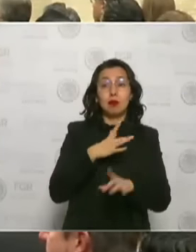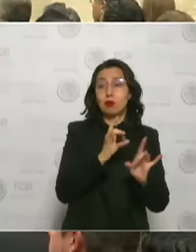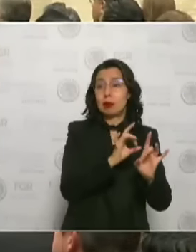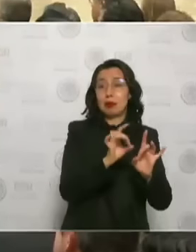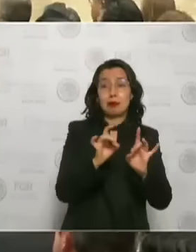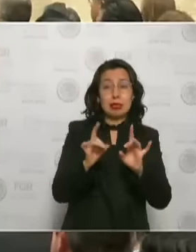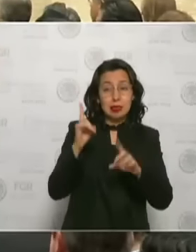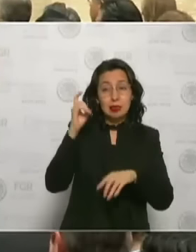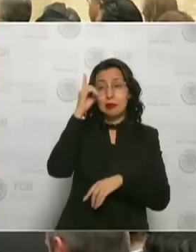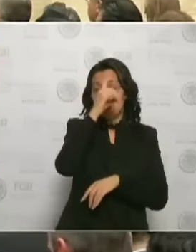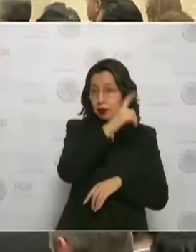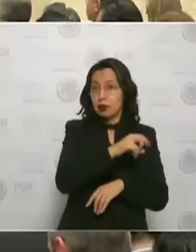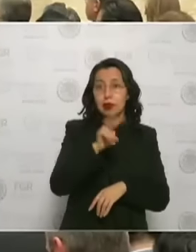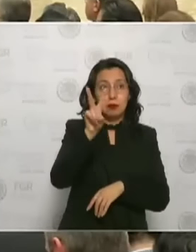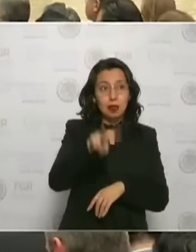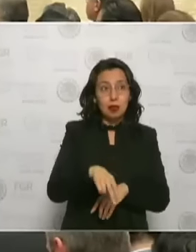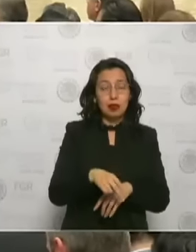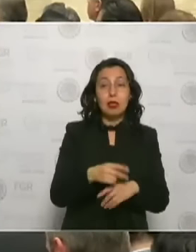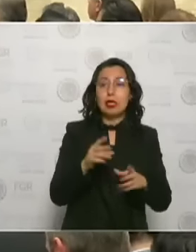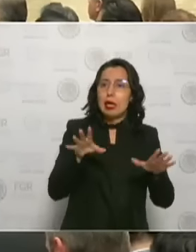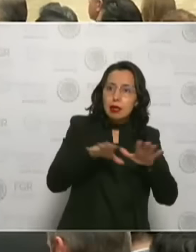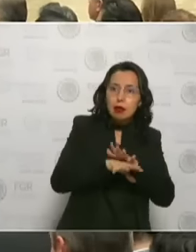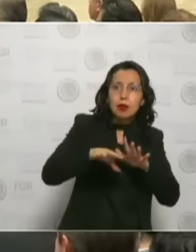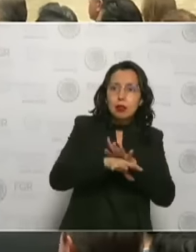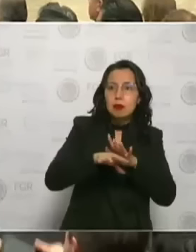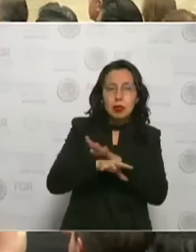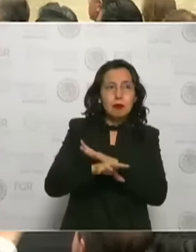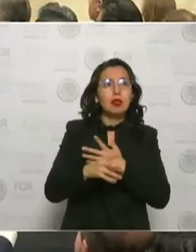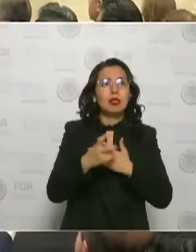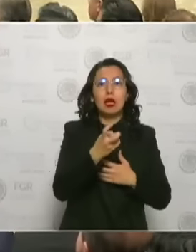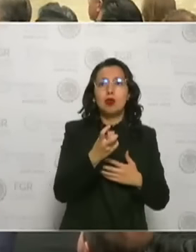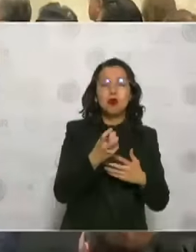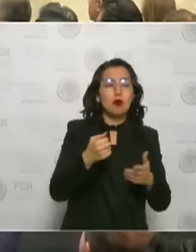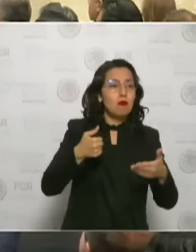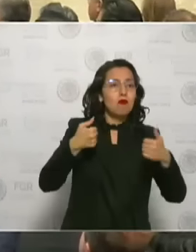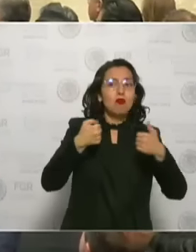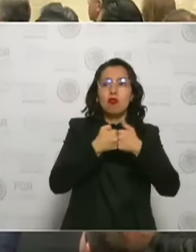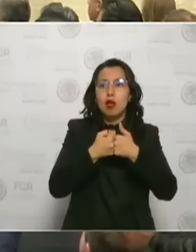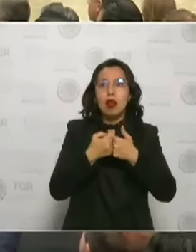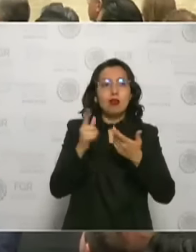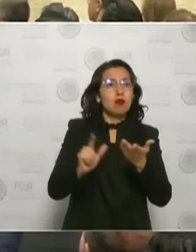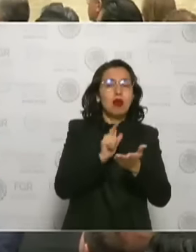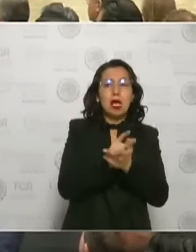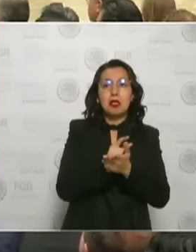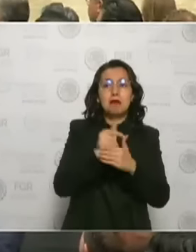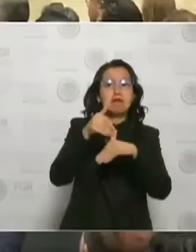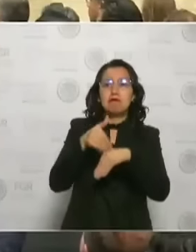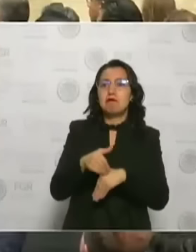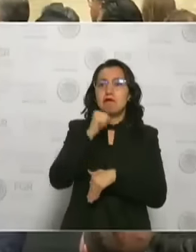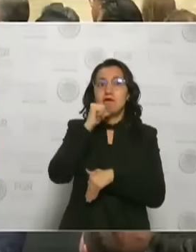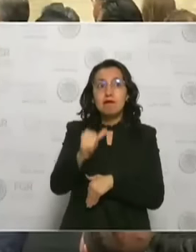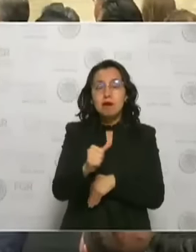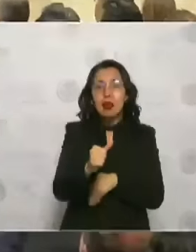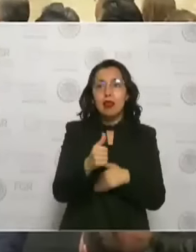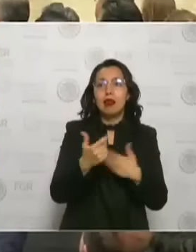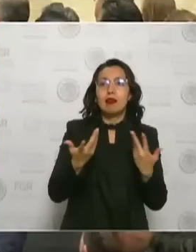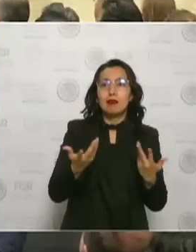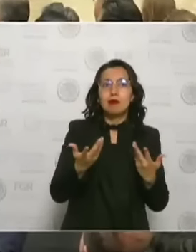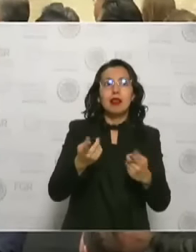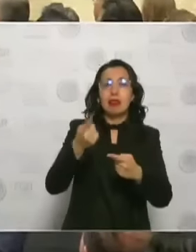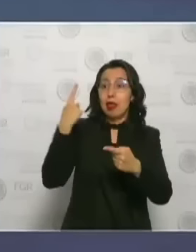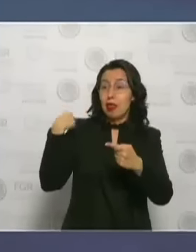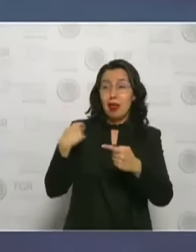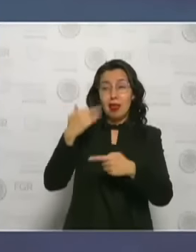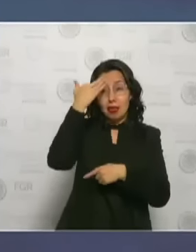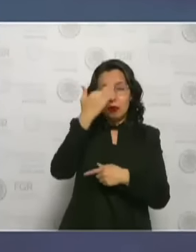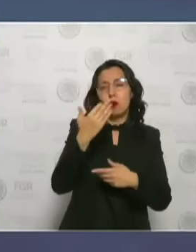complejos, dinámicos, que no respetan fronteras ni jurisdicciones. Por mucho tiempo, como lo dije,